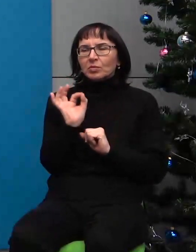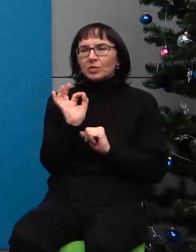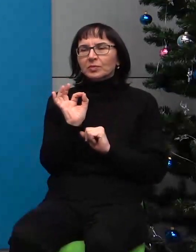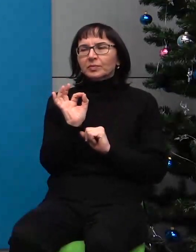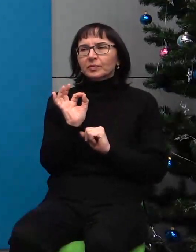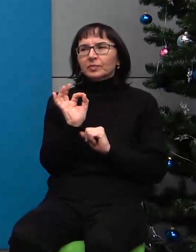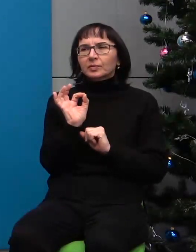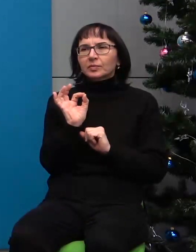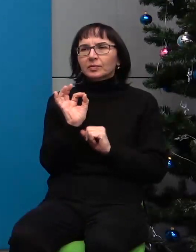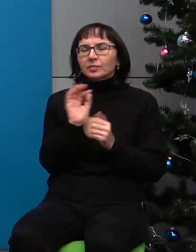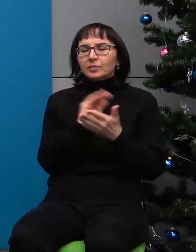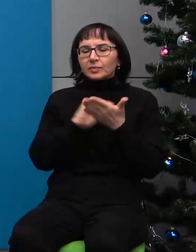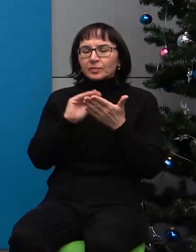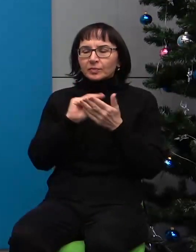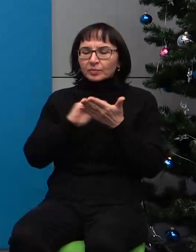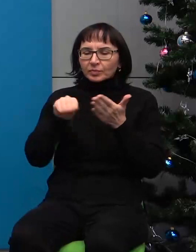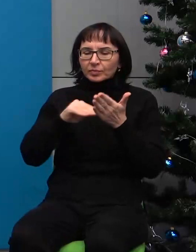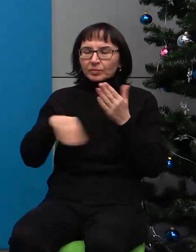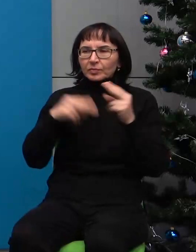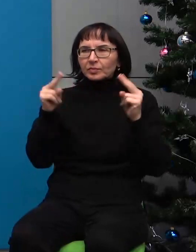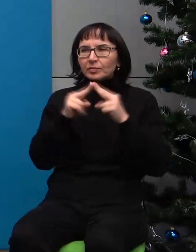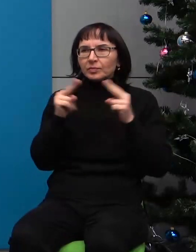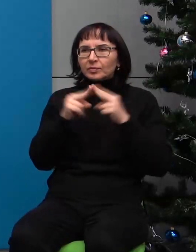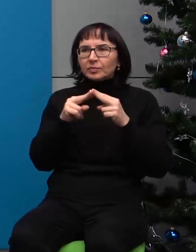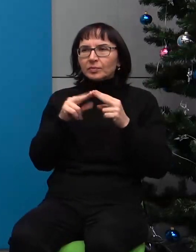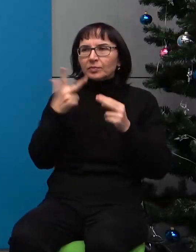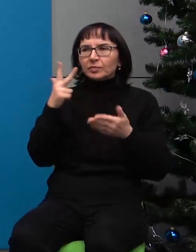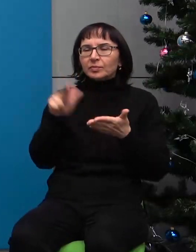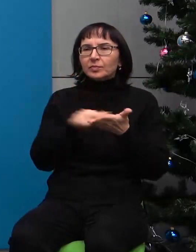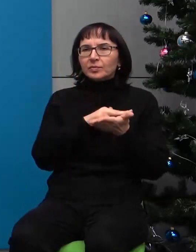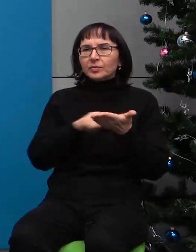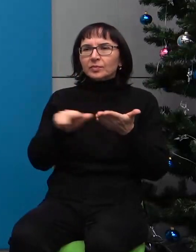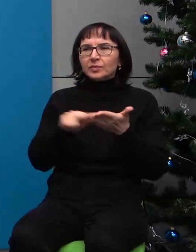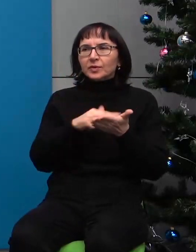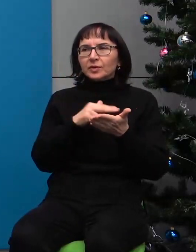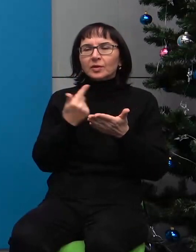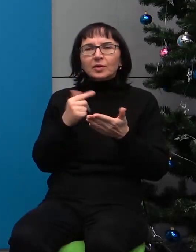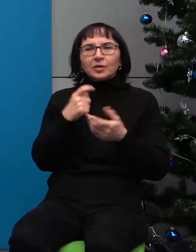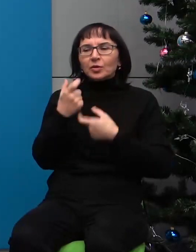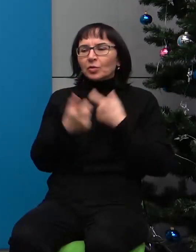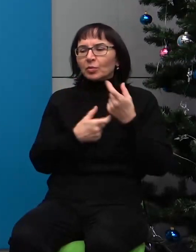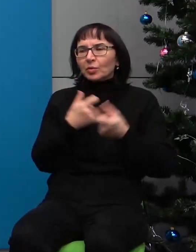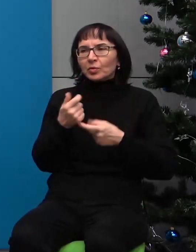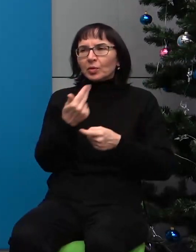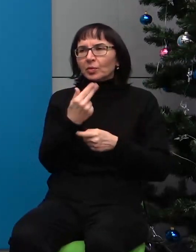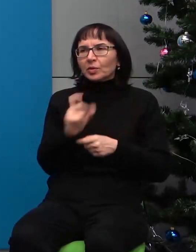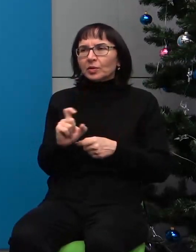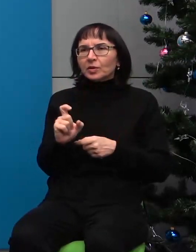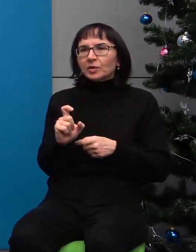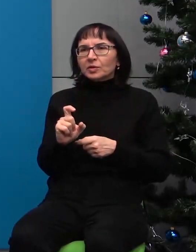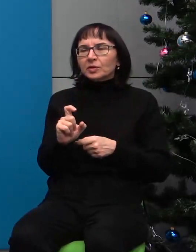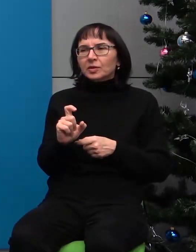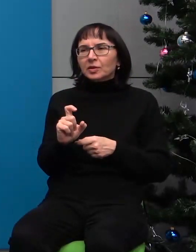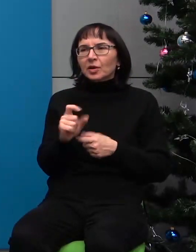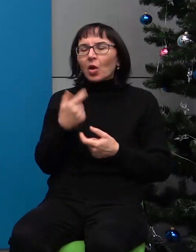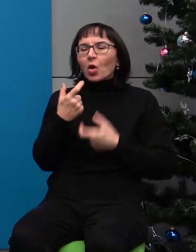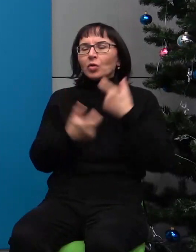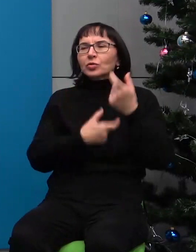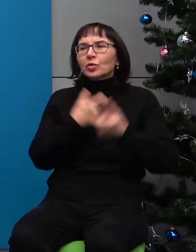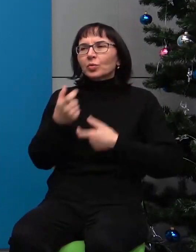Po czym podpisałem tą umowę i przez trzy miesiące nie robiłem nic, tylko za te pieniądze, które dostałem, sobie samochód u blacharza robiłem.